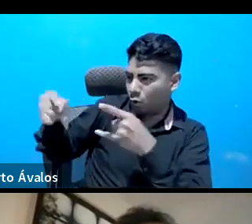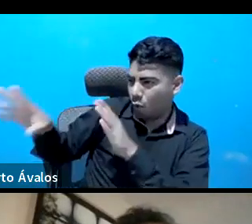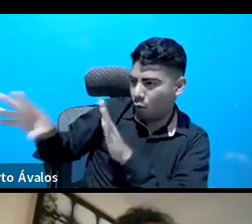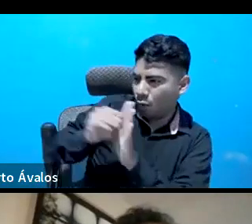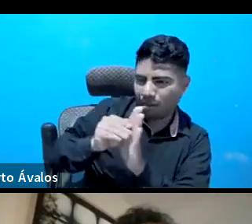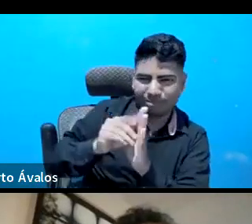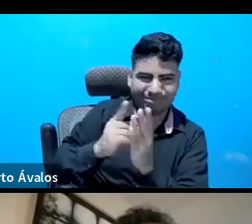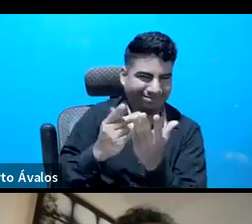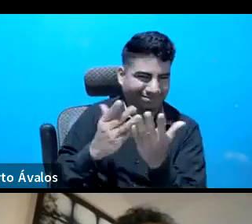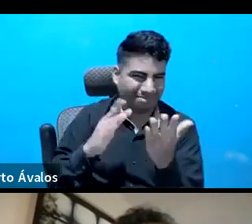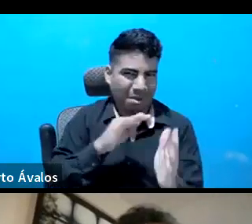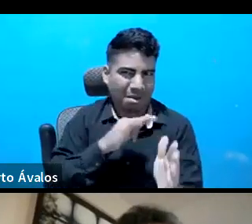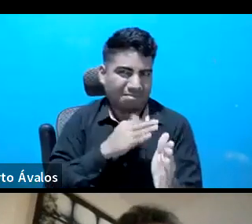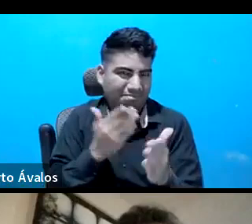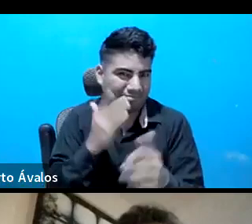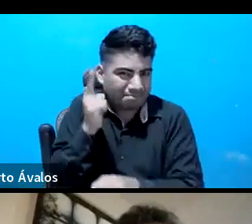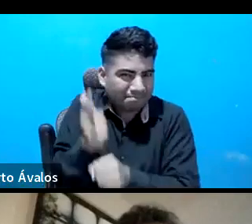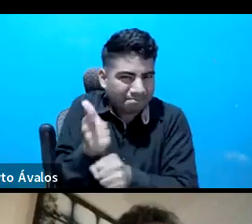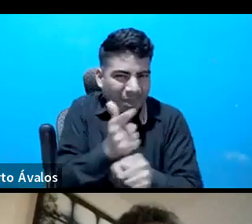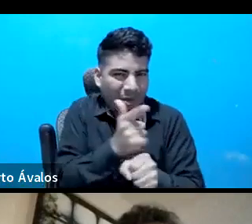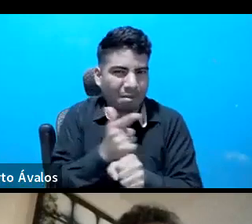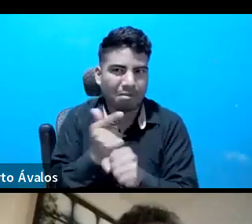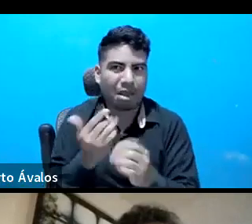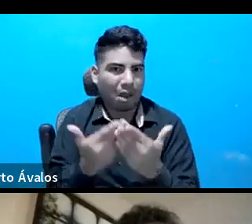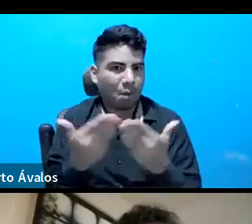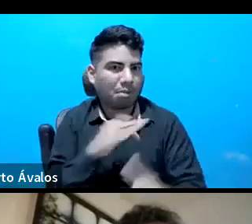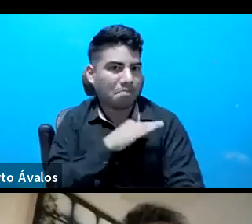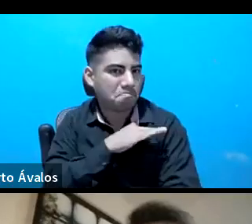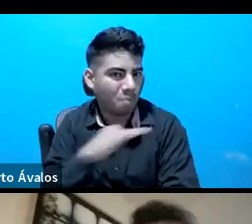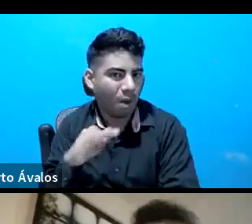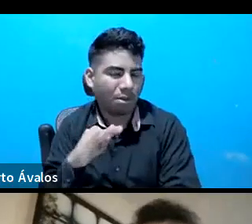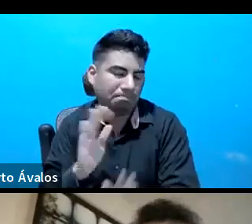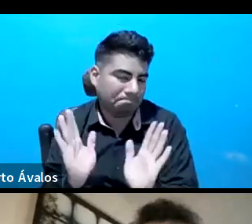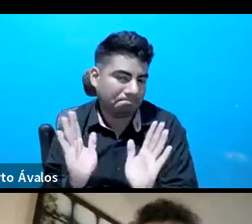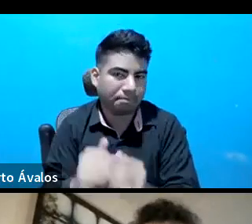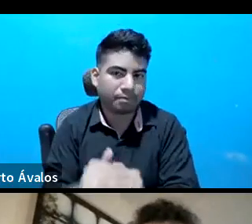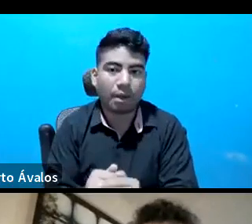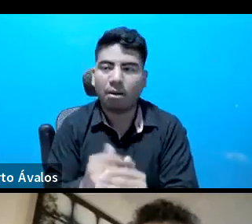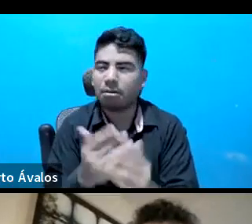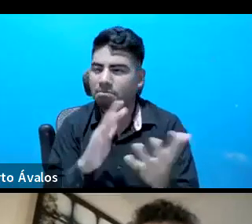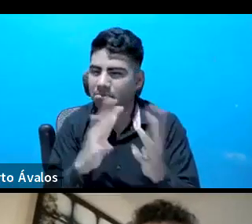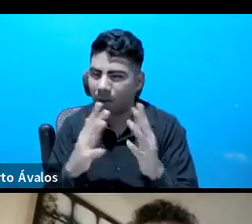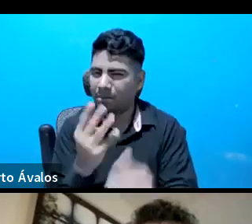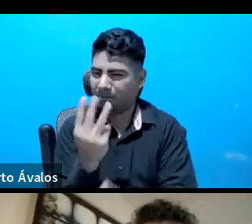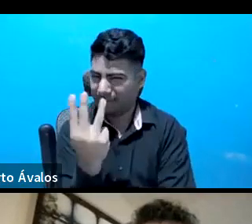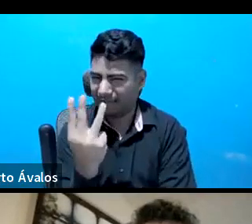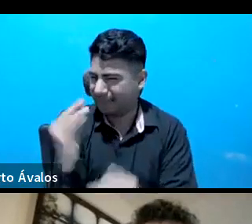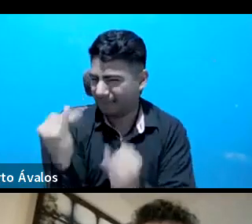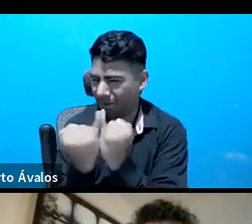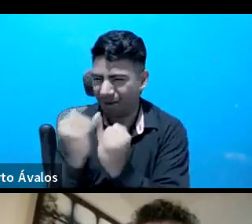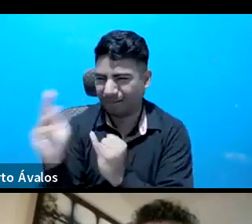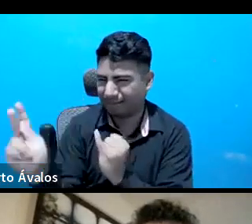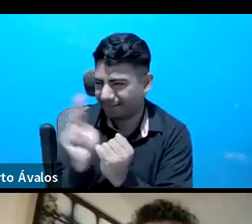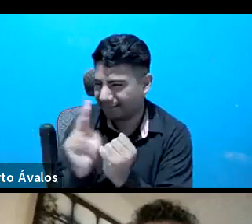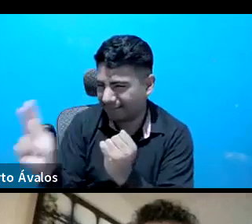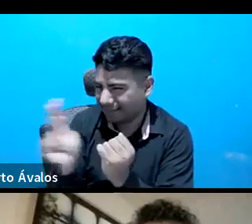algunos todavía se son iguales. Que son como 3. He Que son como Que son como 3. En entonces 3. entonces posteriormente se